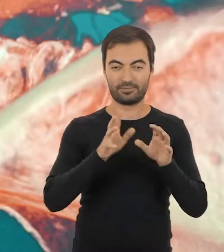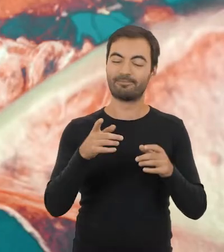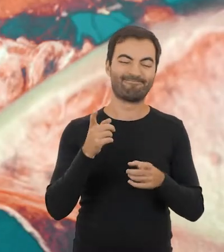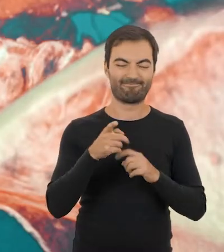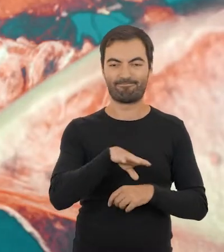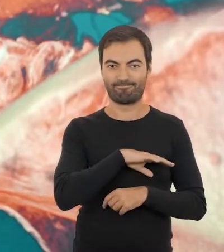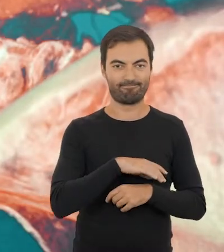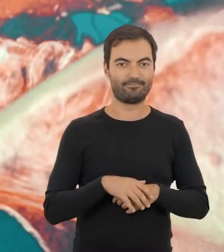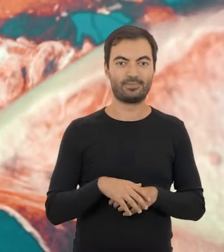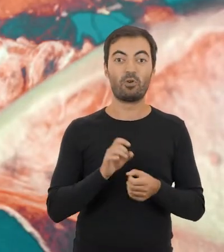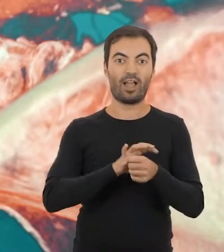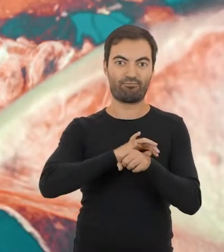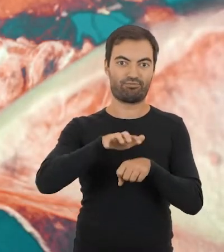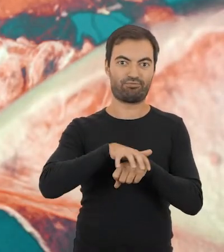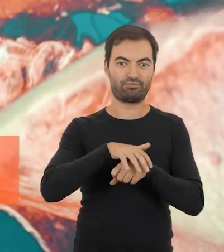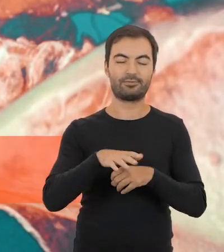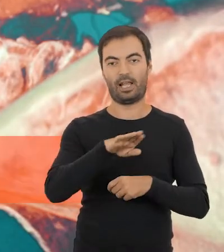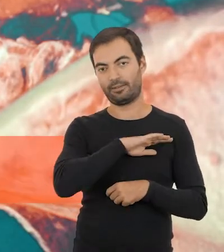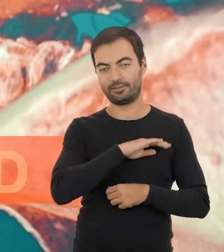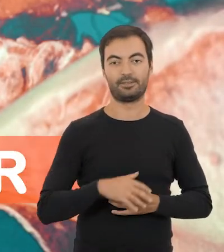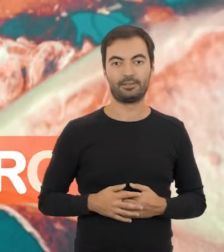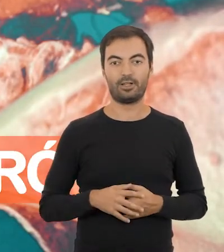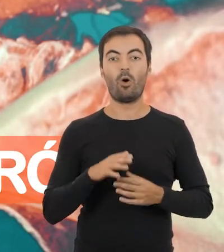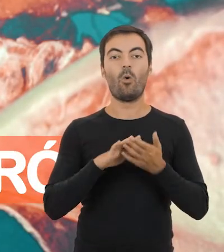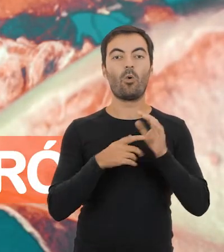W układzie krążenia dorosłego człowieka znajduje się około 5 litrów krwi,